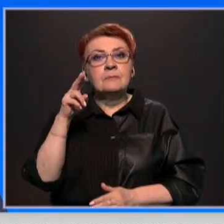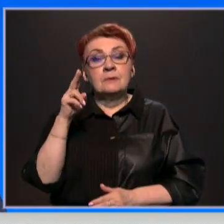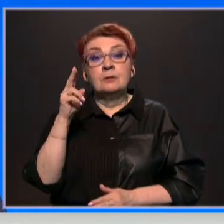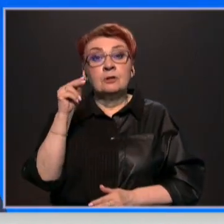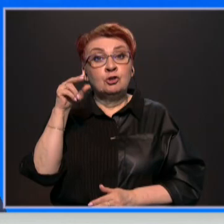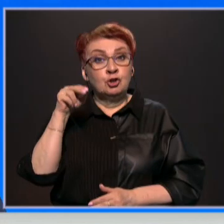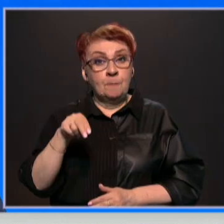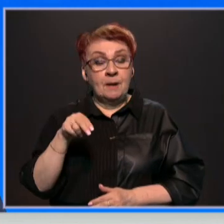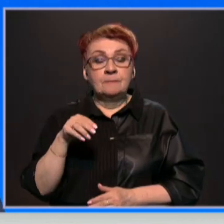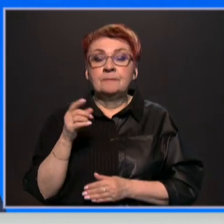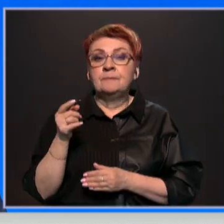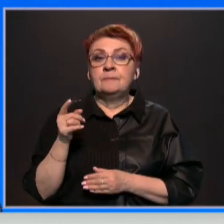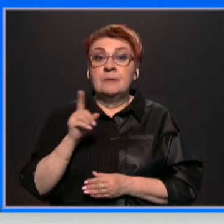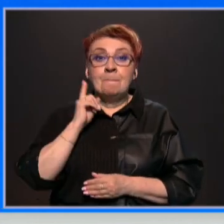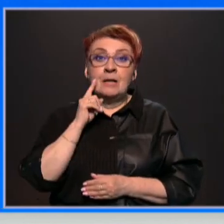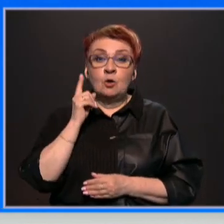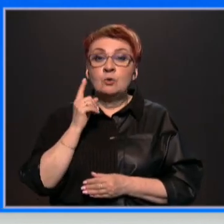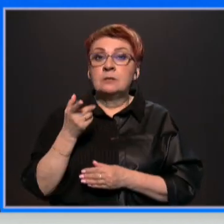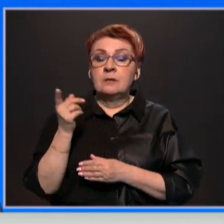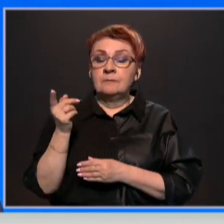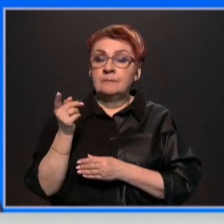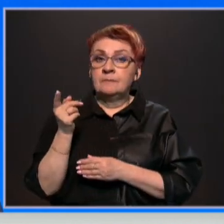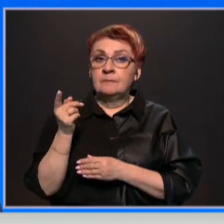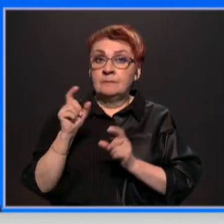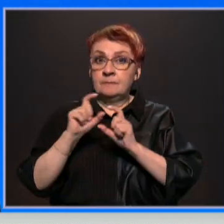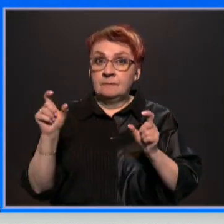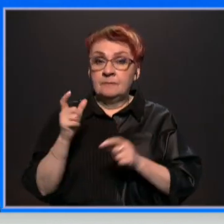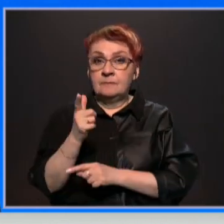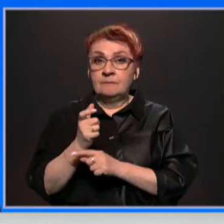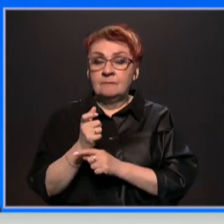одной из школ санкт-петербурга выстрелил из пневматического пистолета в четырех учеников